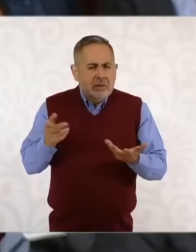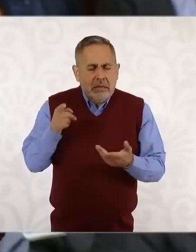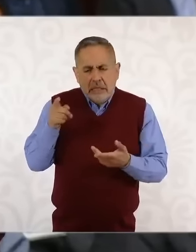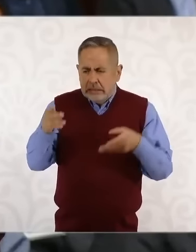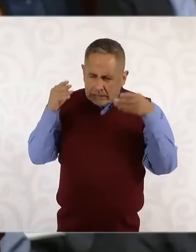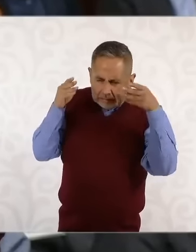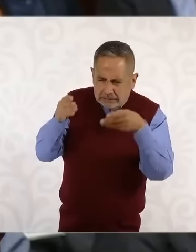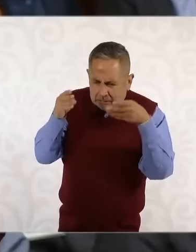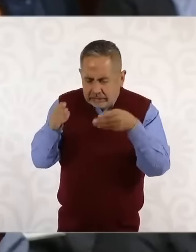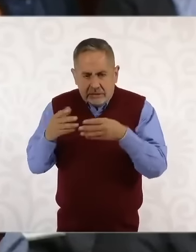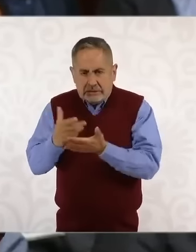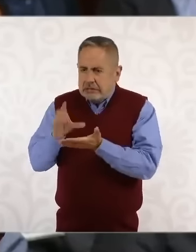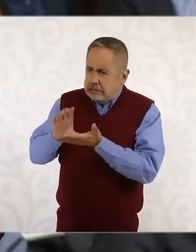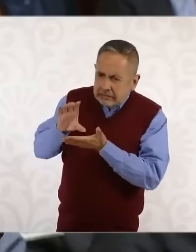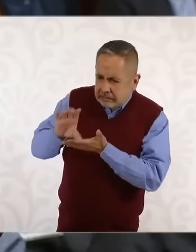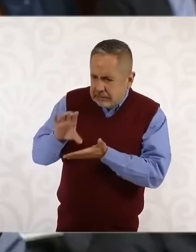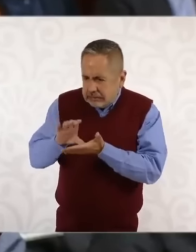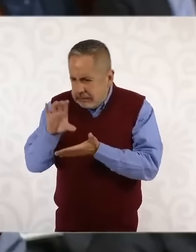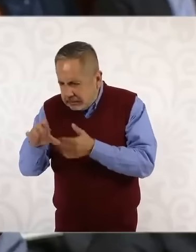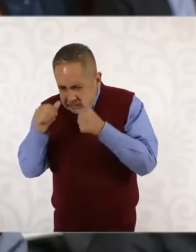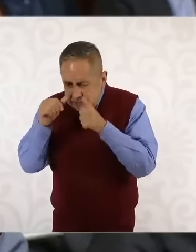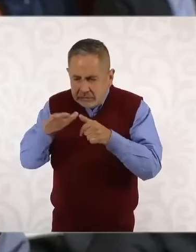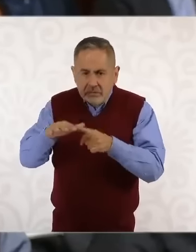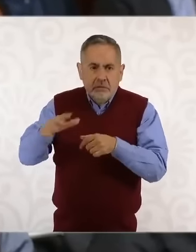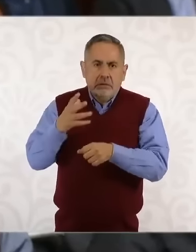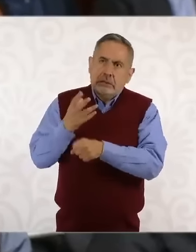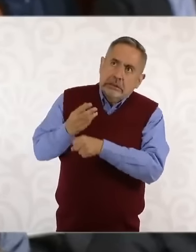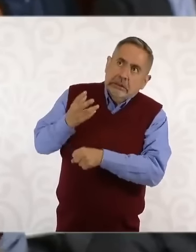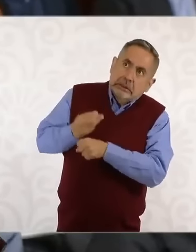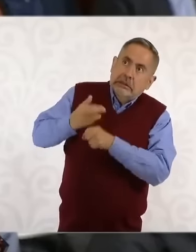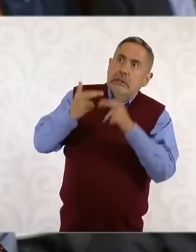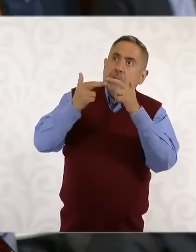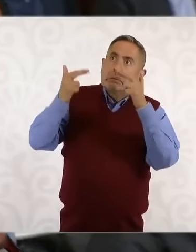buena parte de sus recursos y atención en el restablecimiento de servicio eléctrico tras los